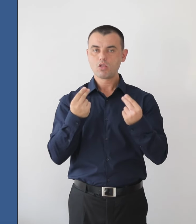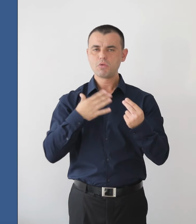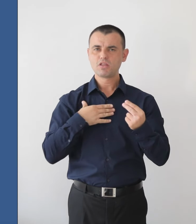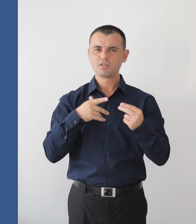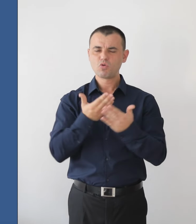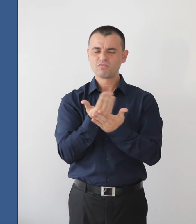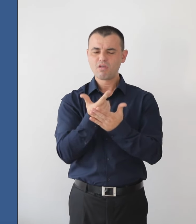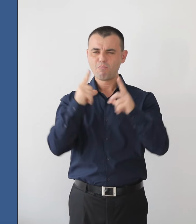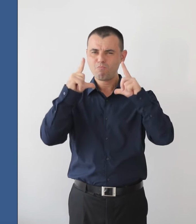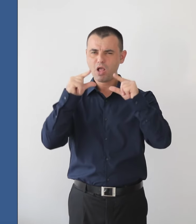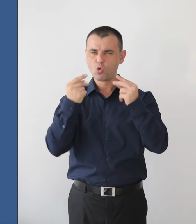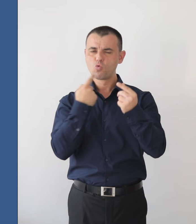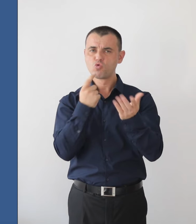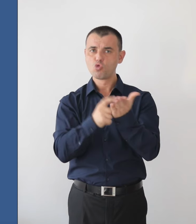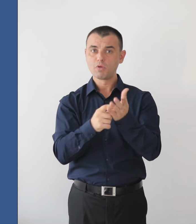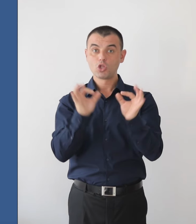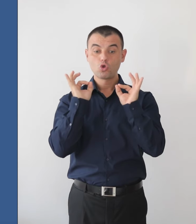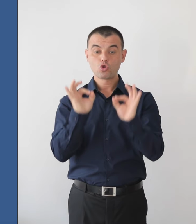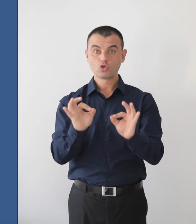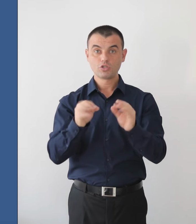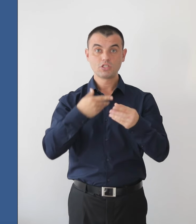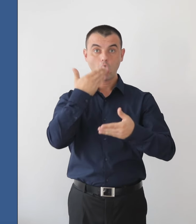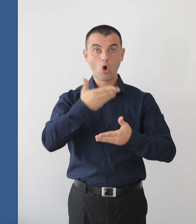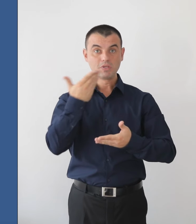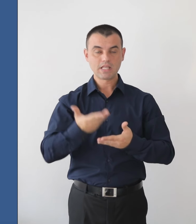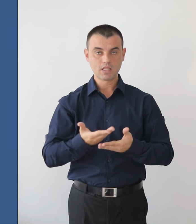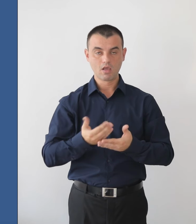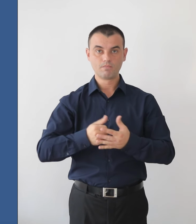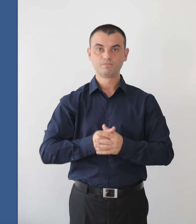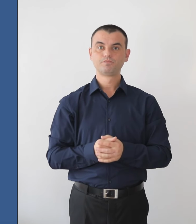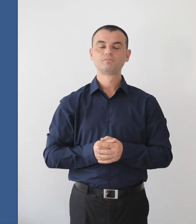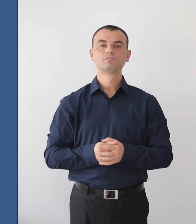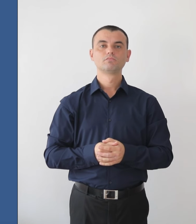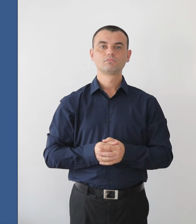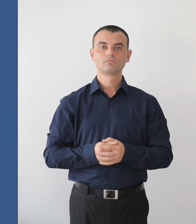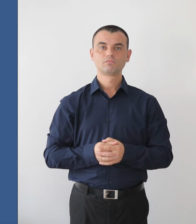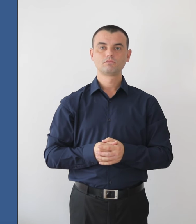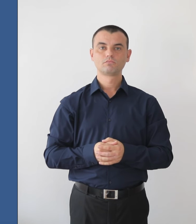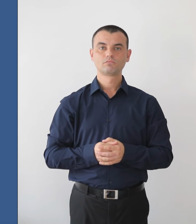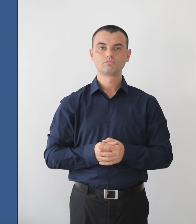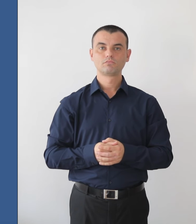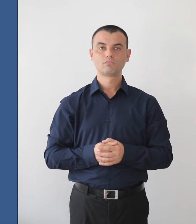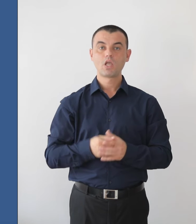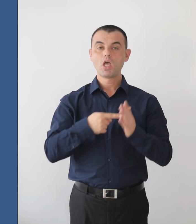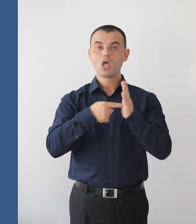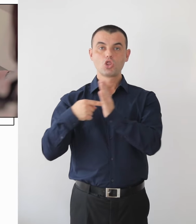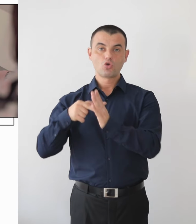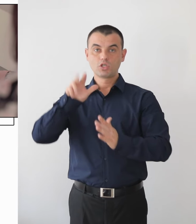По-добре е да имате по-малко, но подходящи ключови думи, отколкото да въведете много, които не са подходящи или се повтарят.